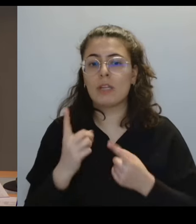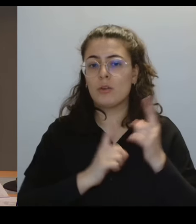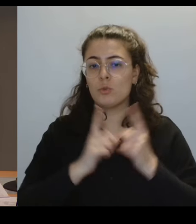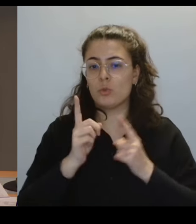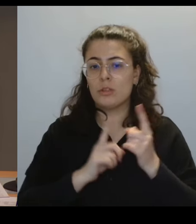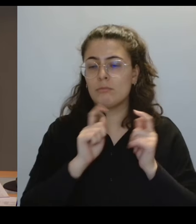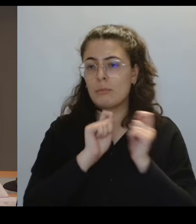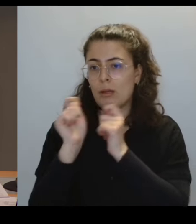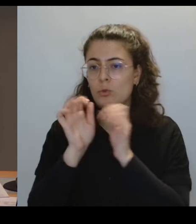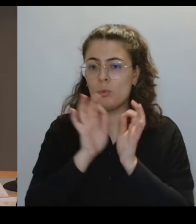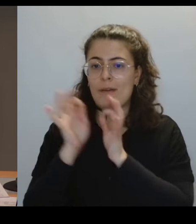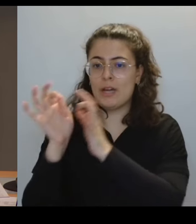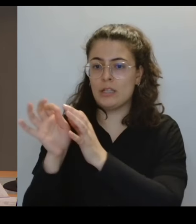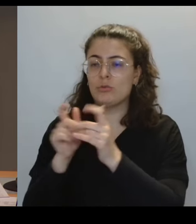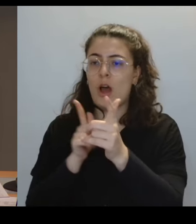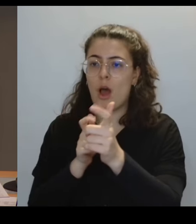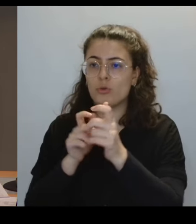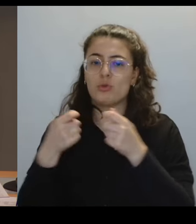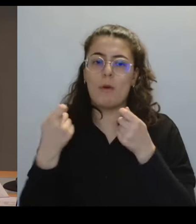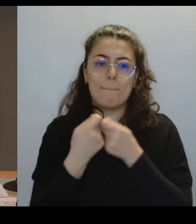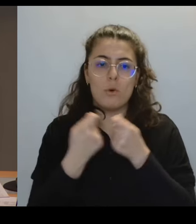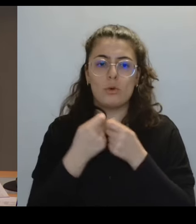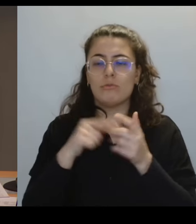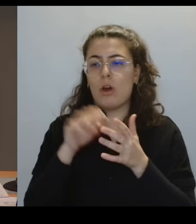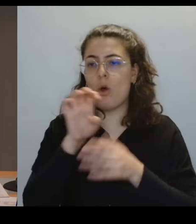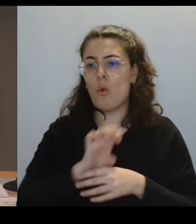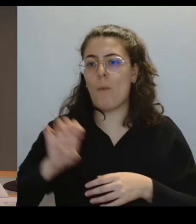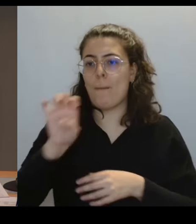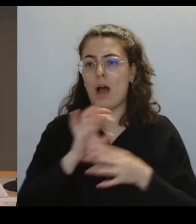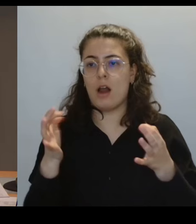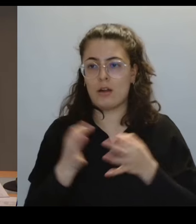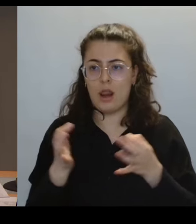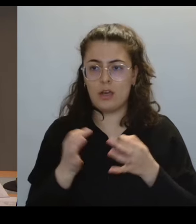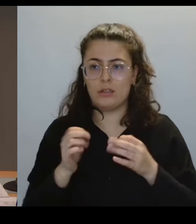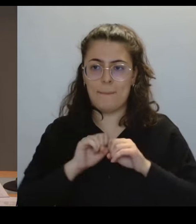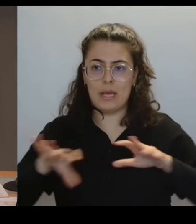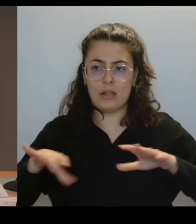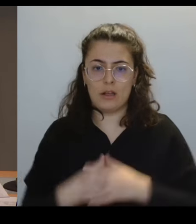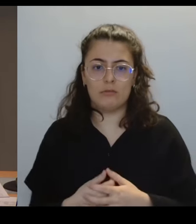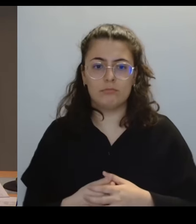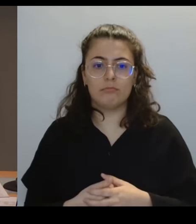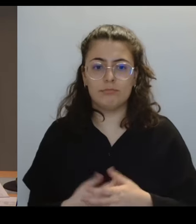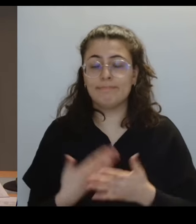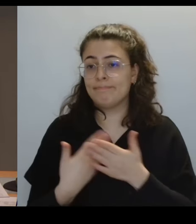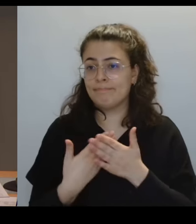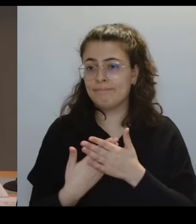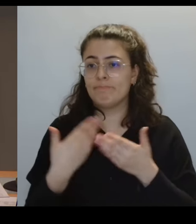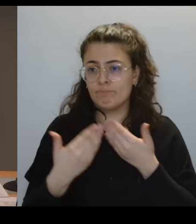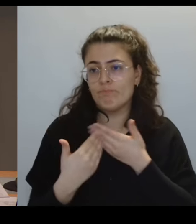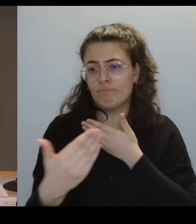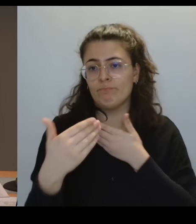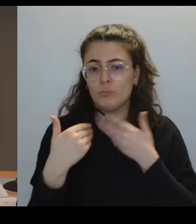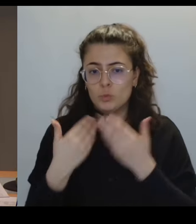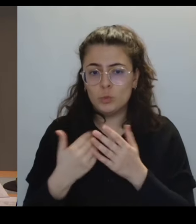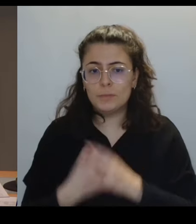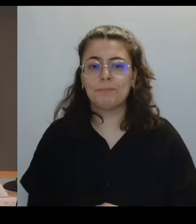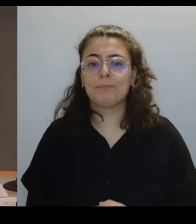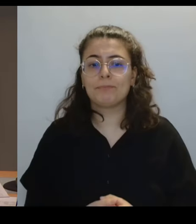und Europaangelegenheiten Medien. Dementsprechend wird verfahren. Im Übrigen hat das Haus von der Vorlage hiermit Kenntnis genommen.